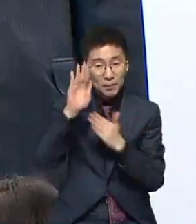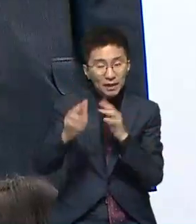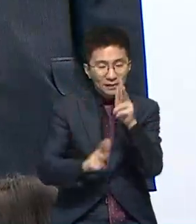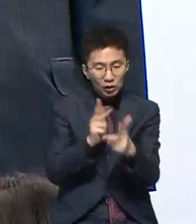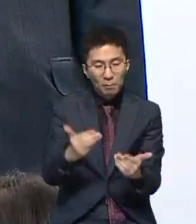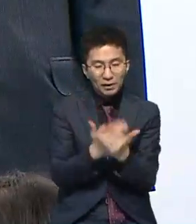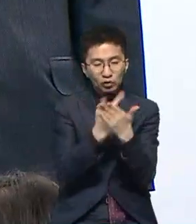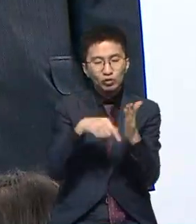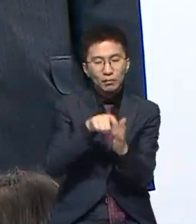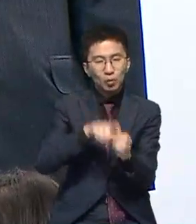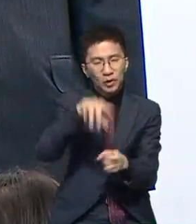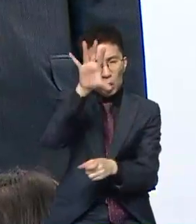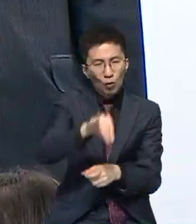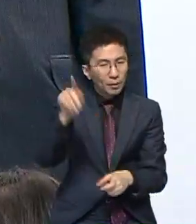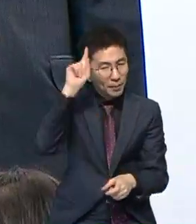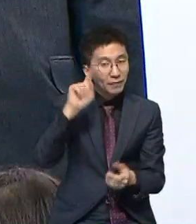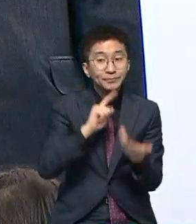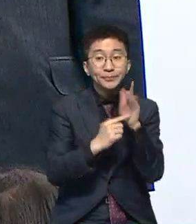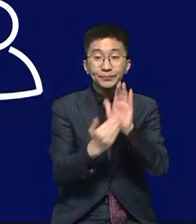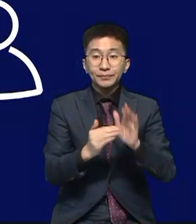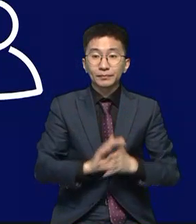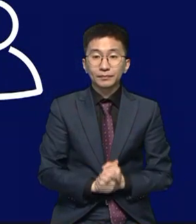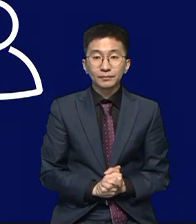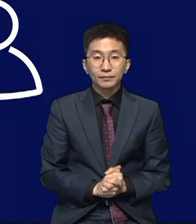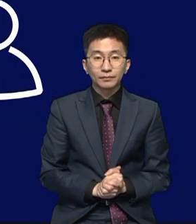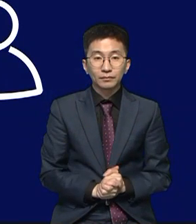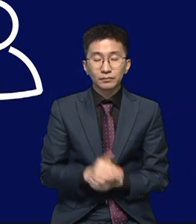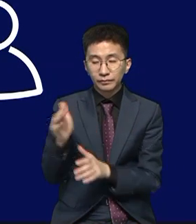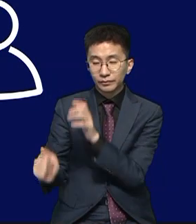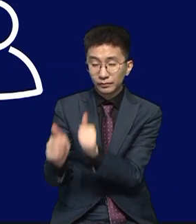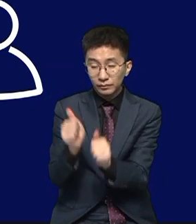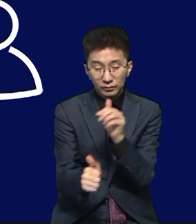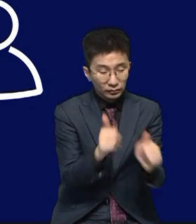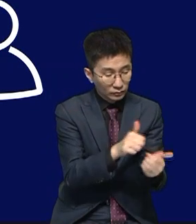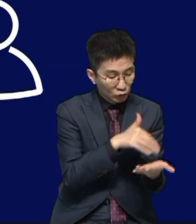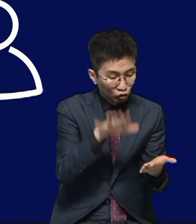산업을 육성할 적임자라고 설명했습니다. 국무위원 후보자 18명알 분석해 보니 평균